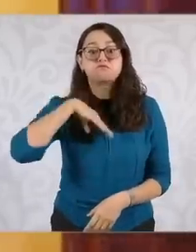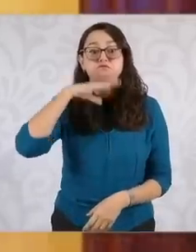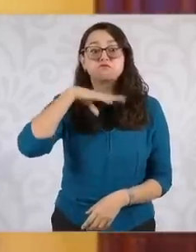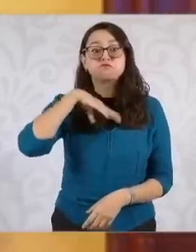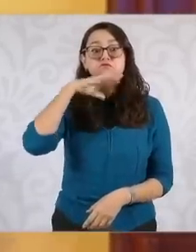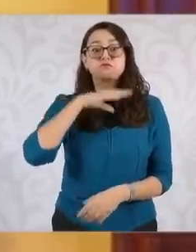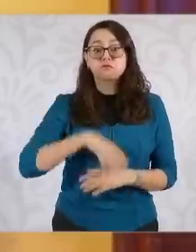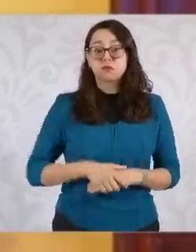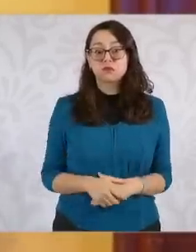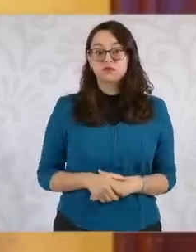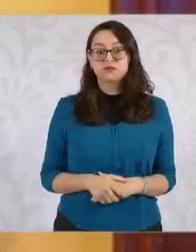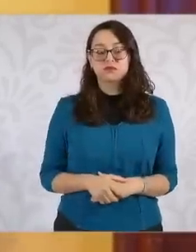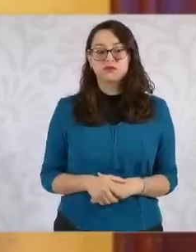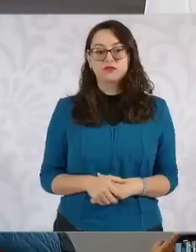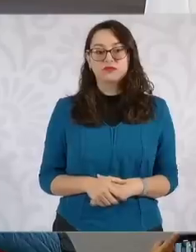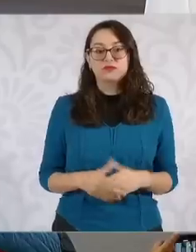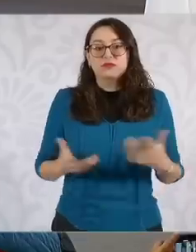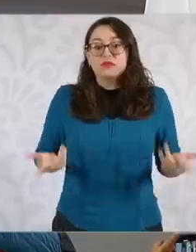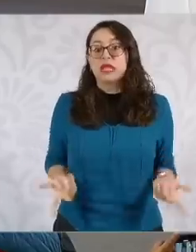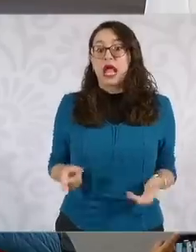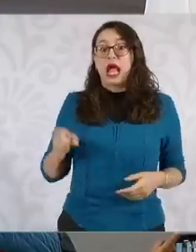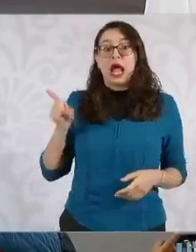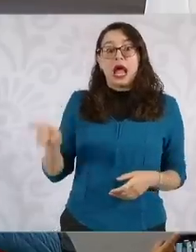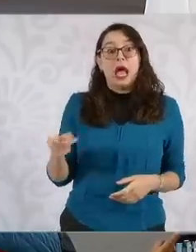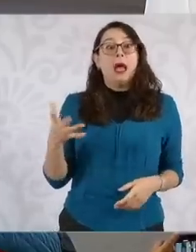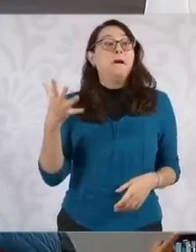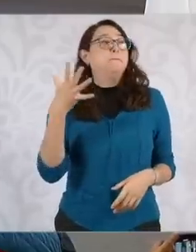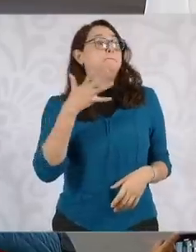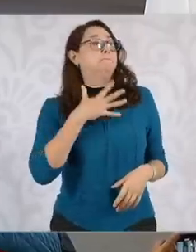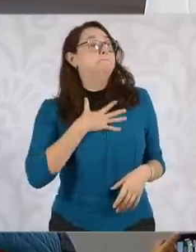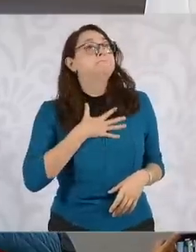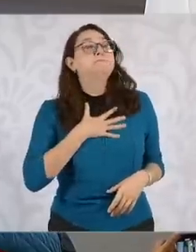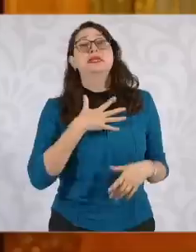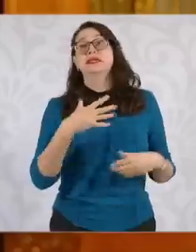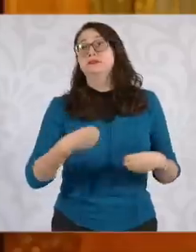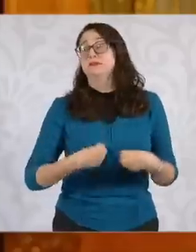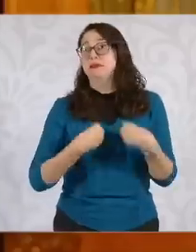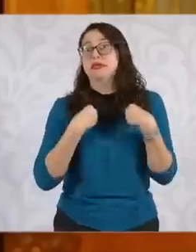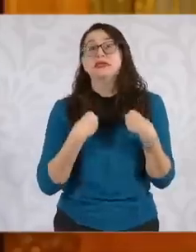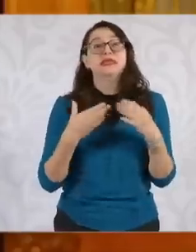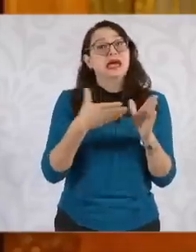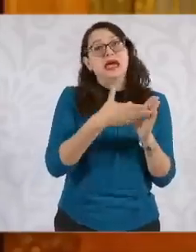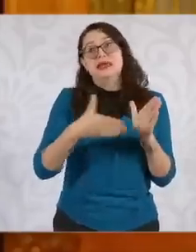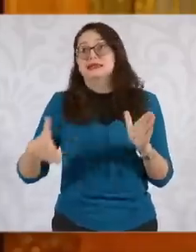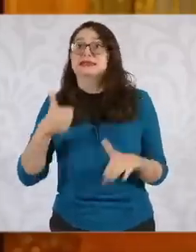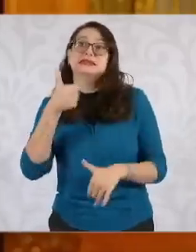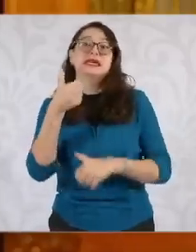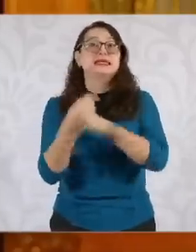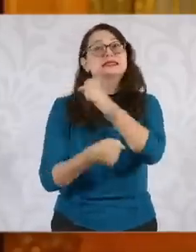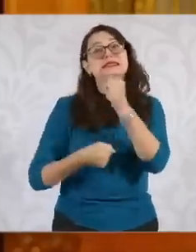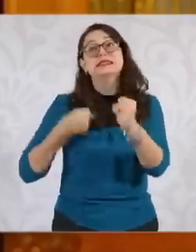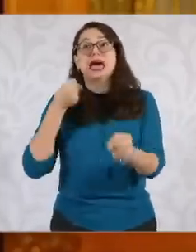a Genaro García Luna y no me di cuenta durante 6 años que estaba coludido al menos con El Cártel de